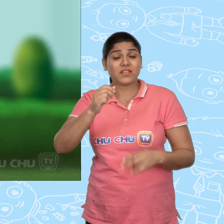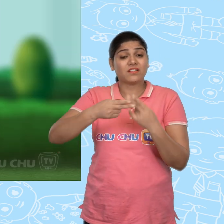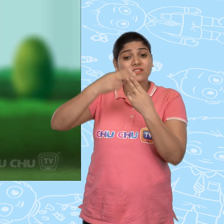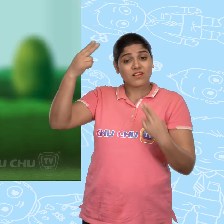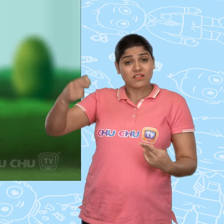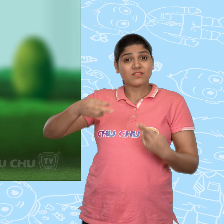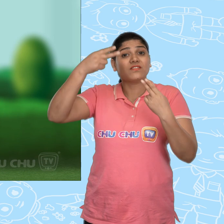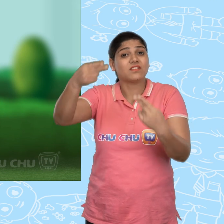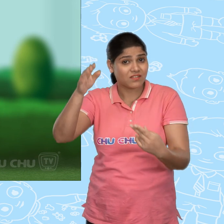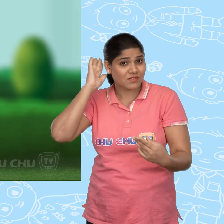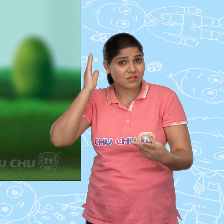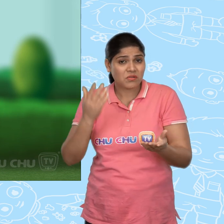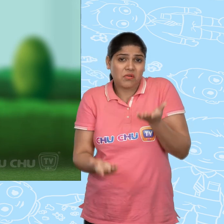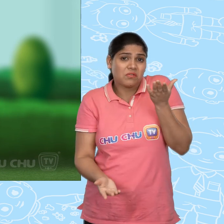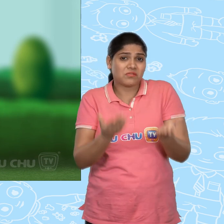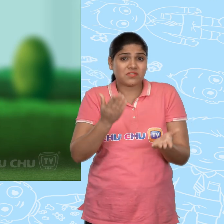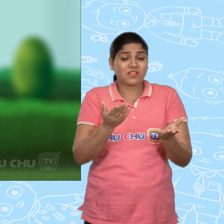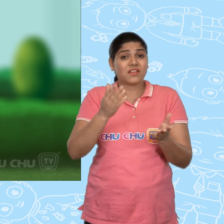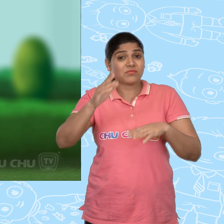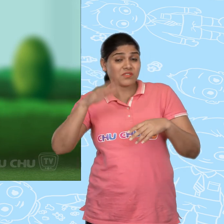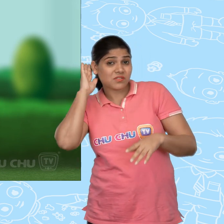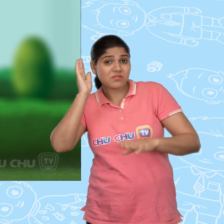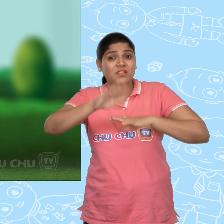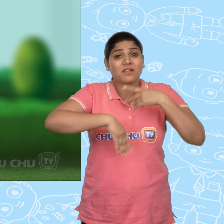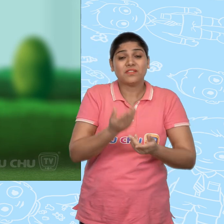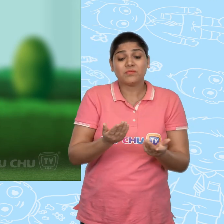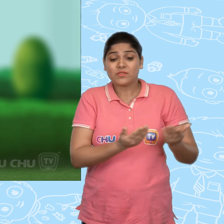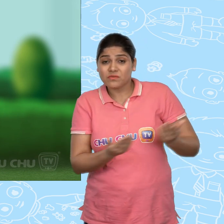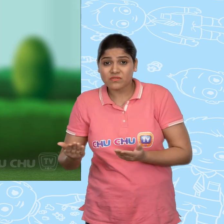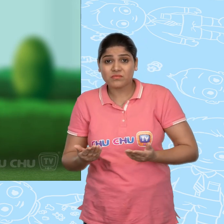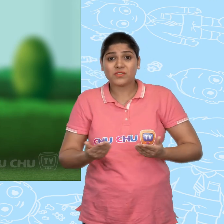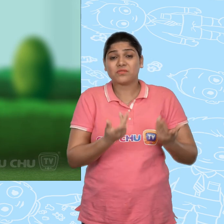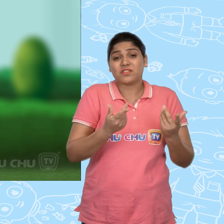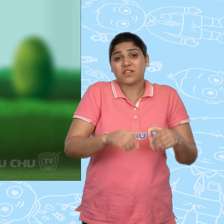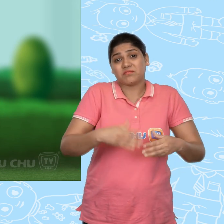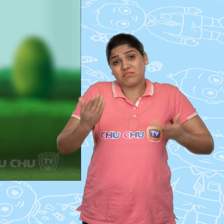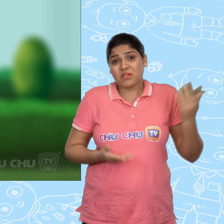मै तुम्हे एक कहानी सुनाती हूँ हो सकता है उसे सुन कर तुम छोटे बच्चों के साथ अच्छे से पेश आओ